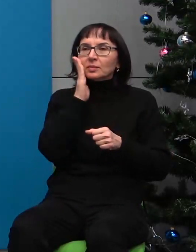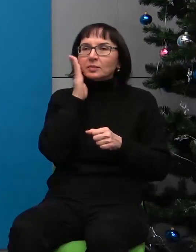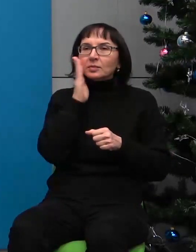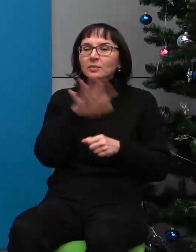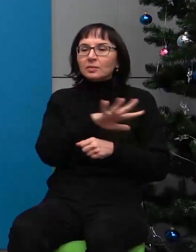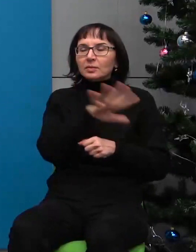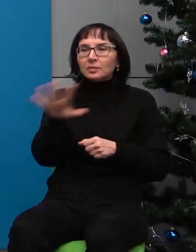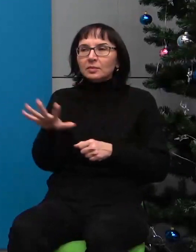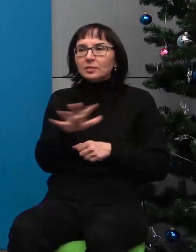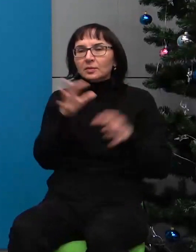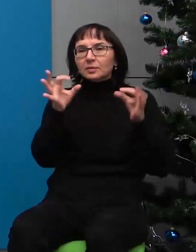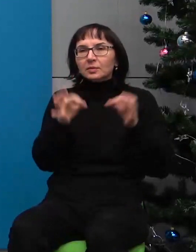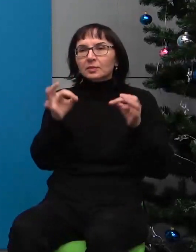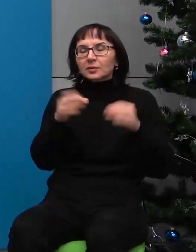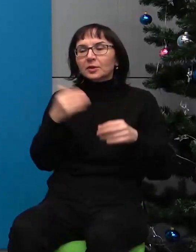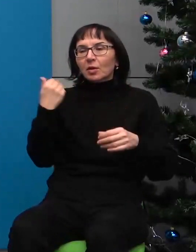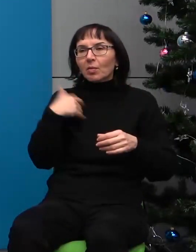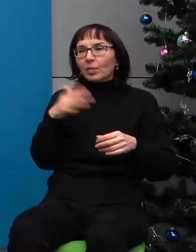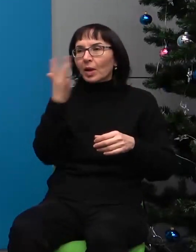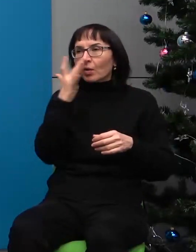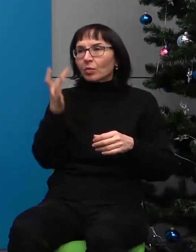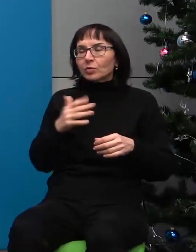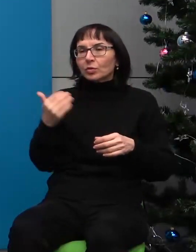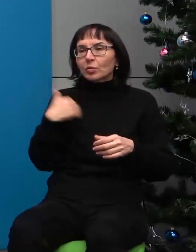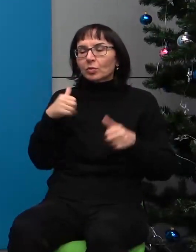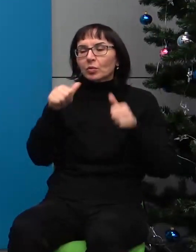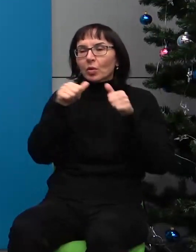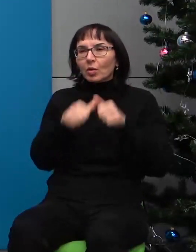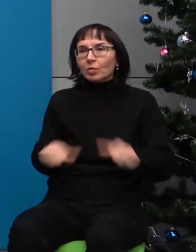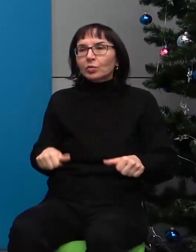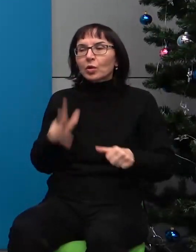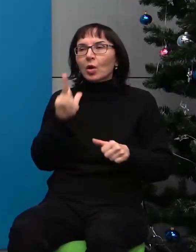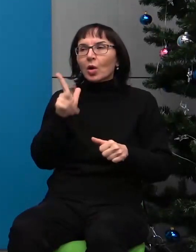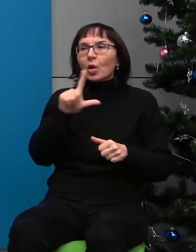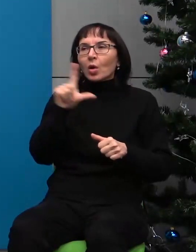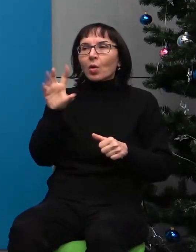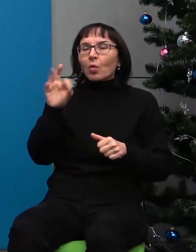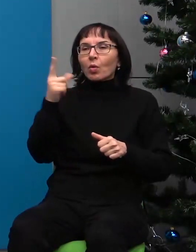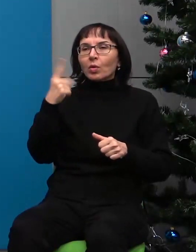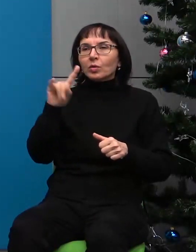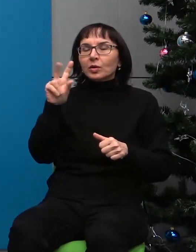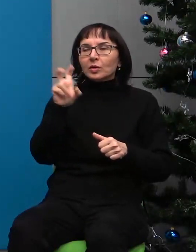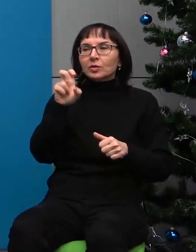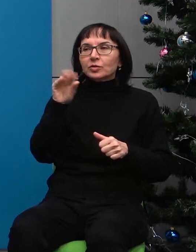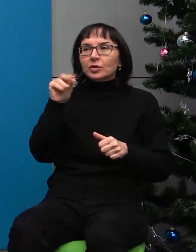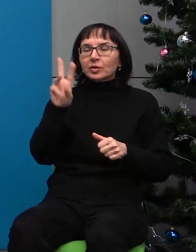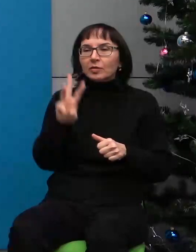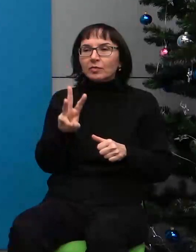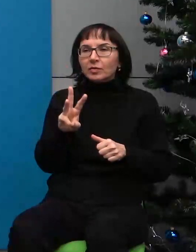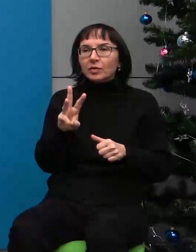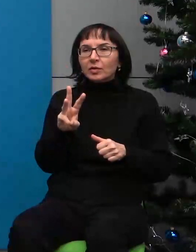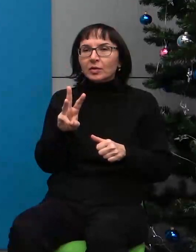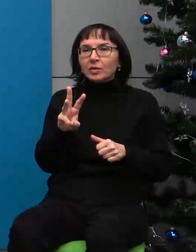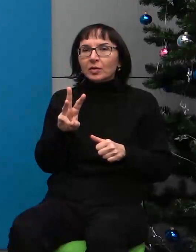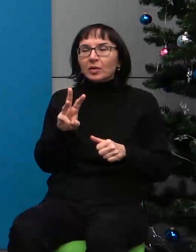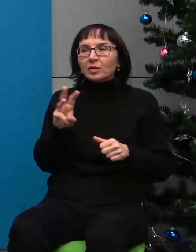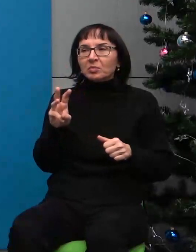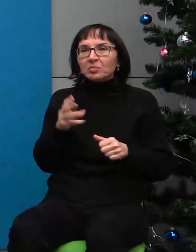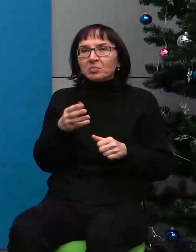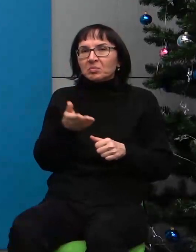i trafiła do obozu w Kłodyczewie. Miejsce zapomniane przez Boga. Mało kto wie, co tam się działo.